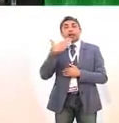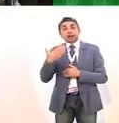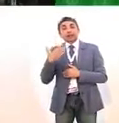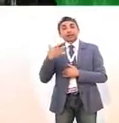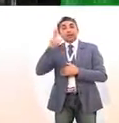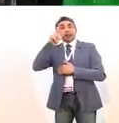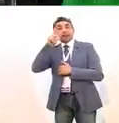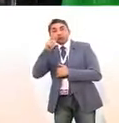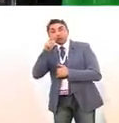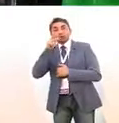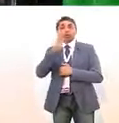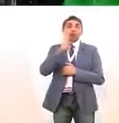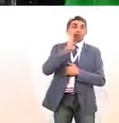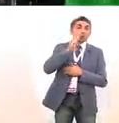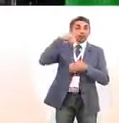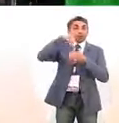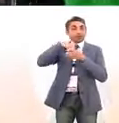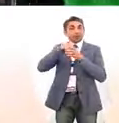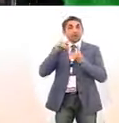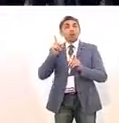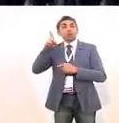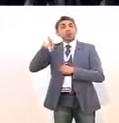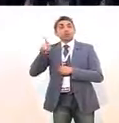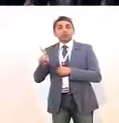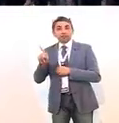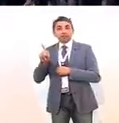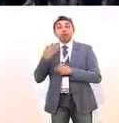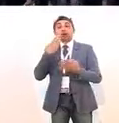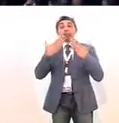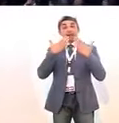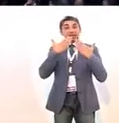e degli uomini del Partito democratico in primis, dei parlamentari del Partito democratico,